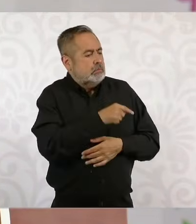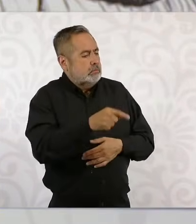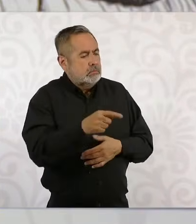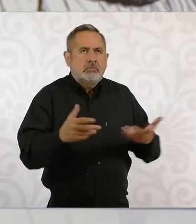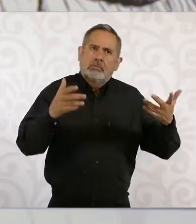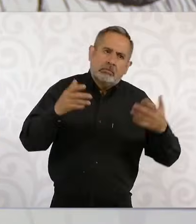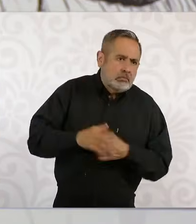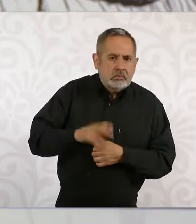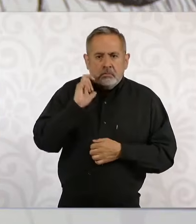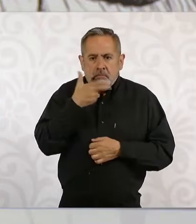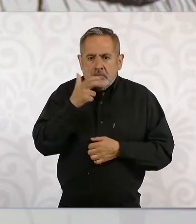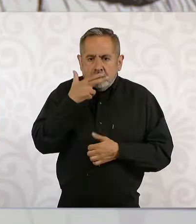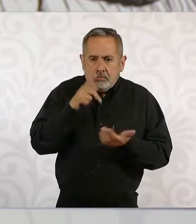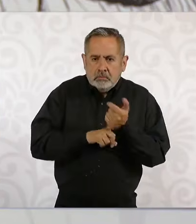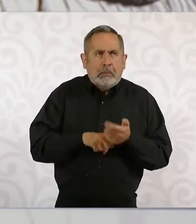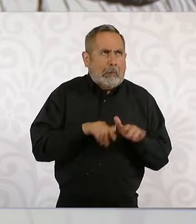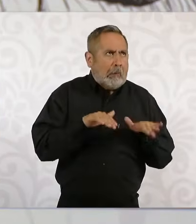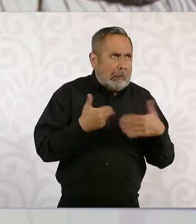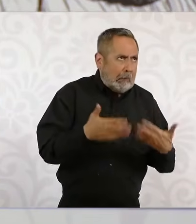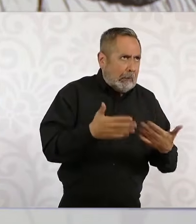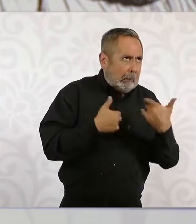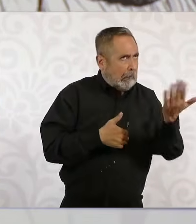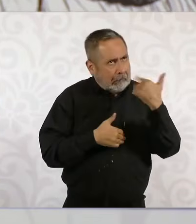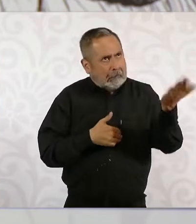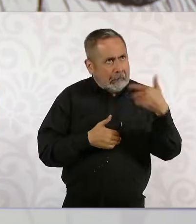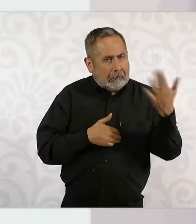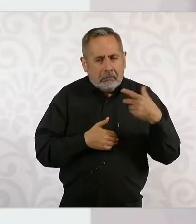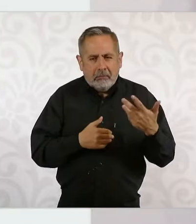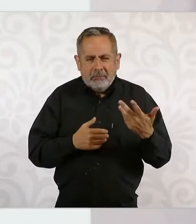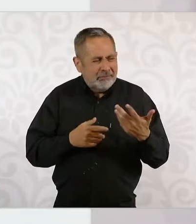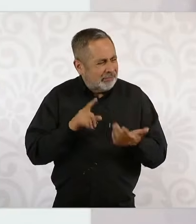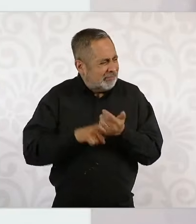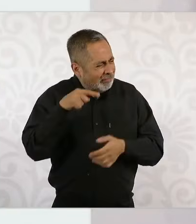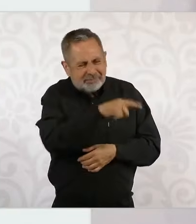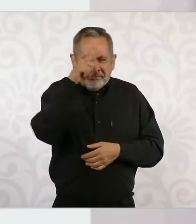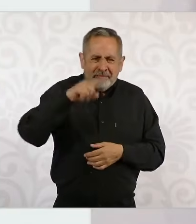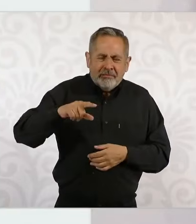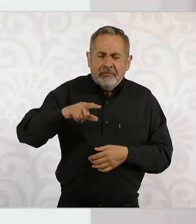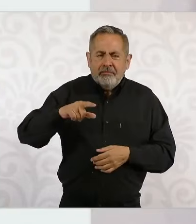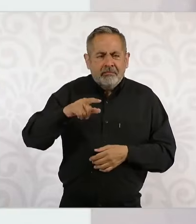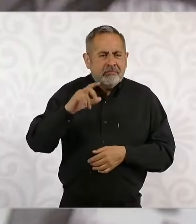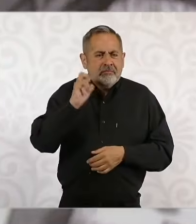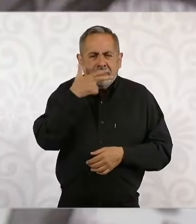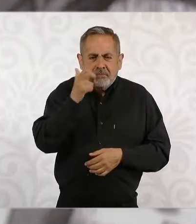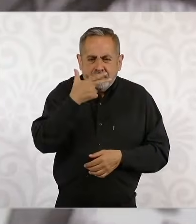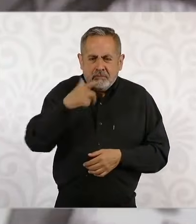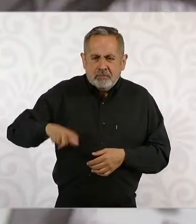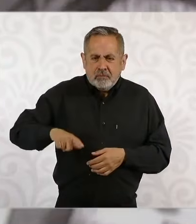a las autoridades de los estados, particularmente el estado de Chihuahua, que incumplan con la ley,